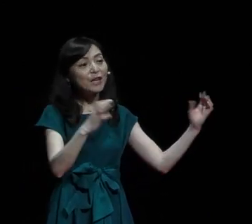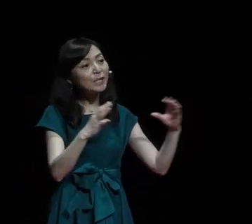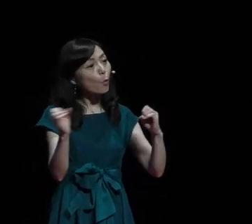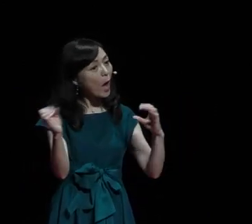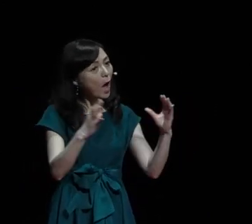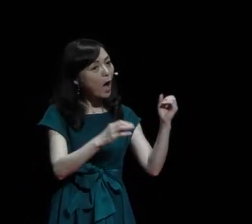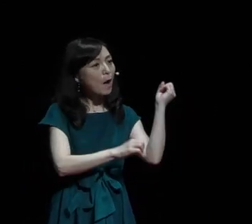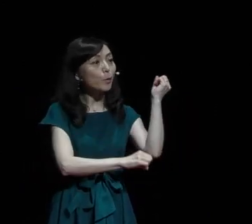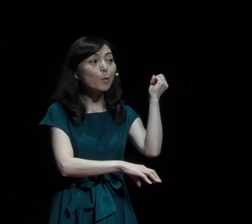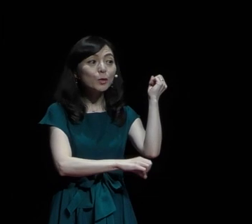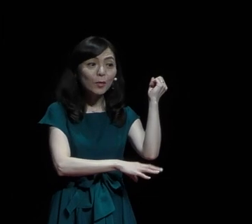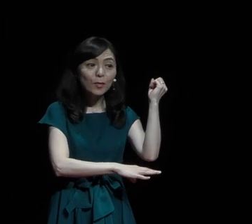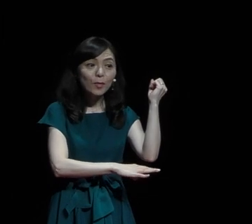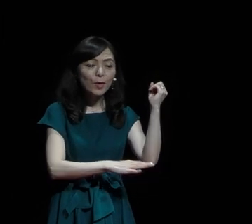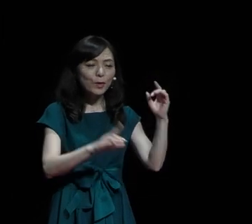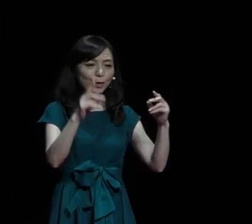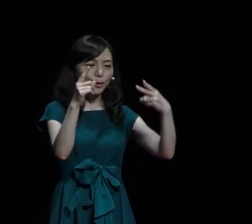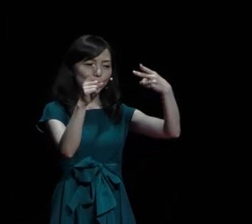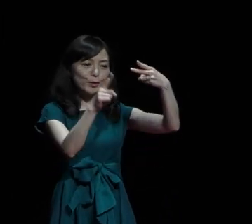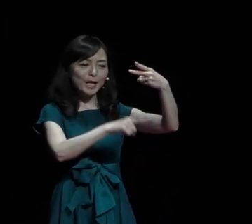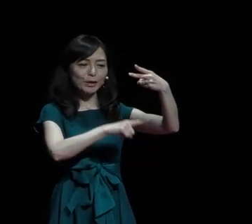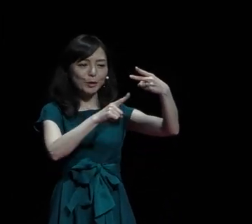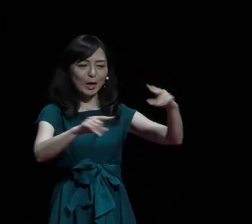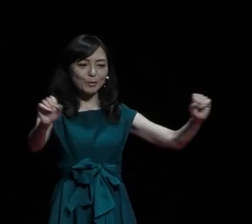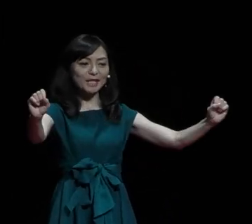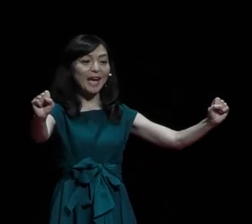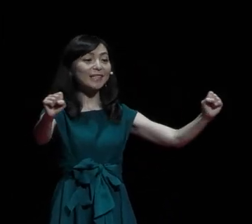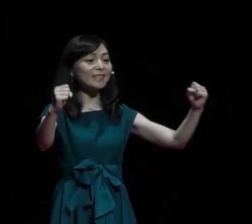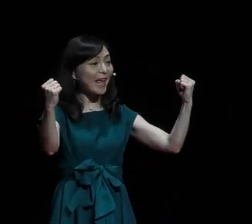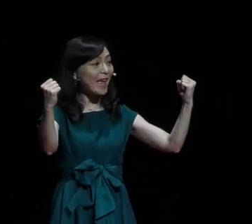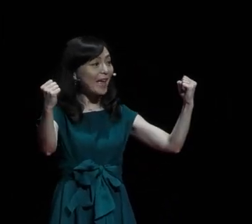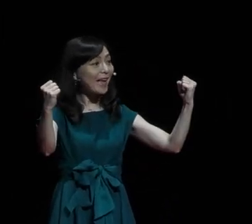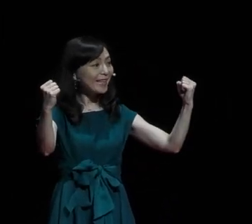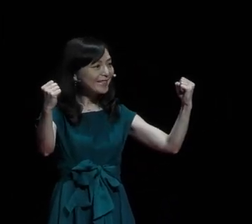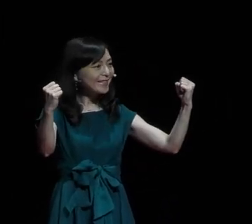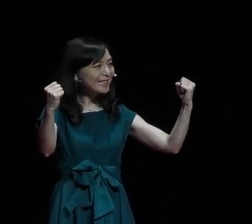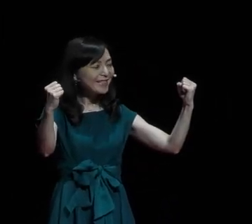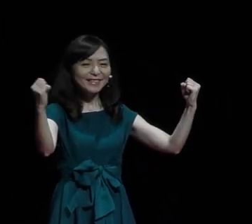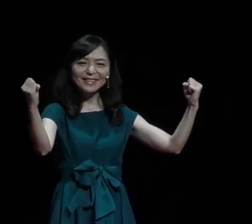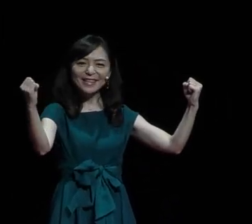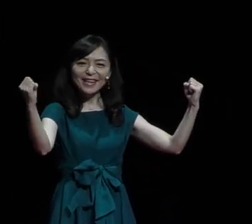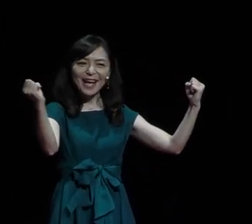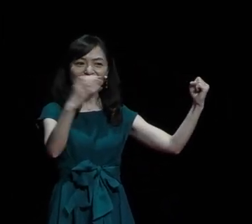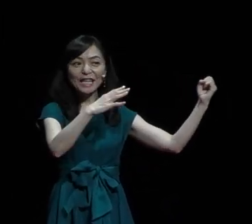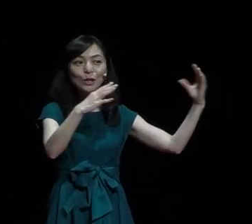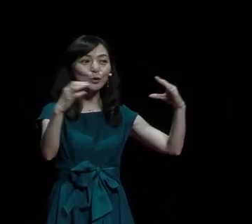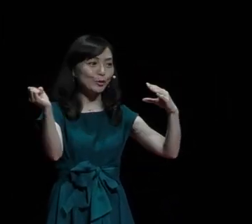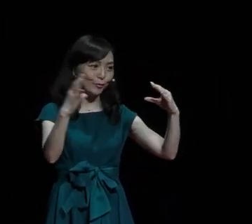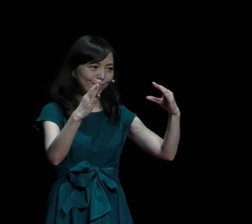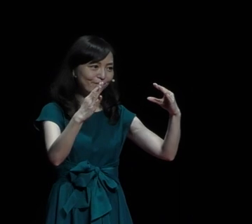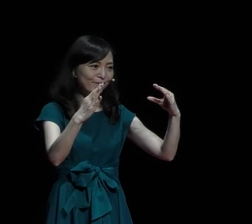El diálogo originalmente es cuando [“dos personas se enfrentan y hablan”]